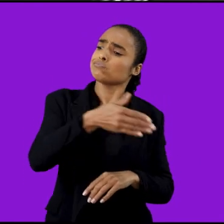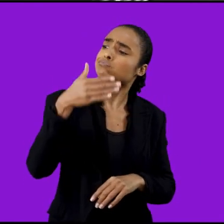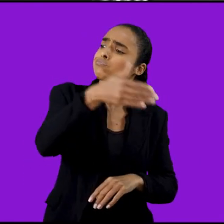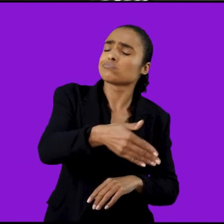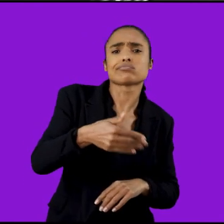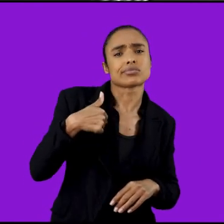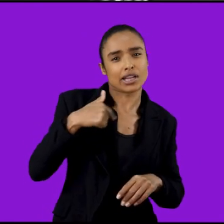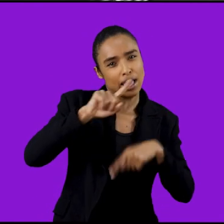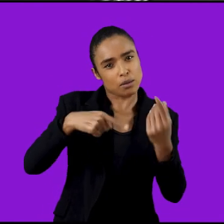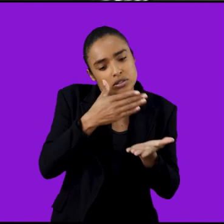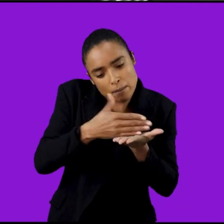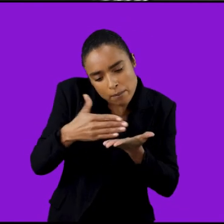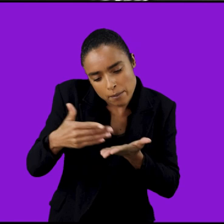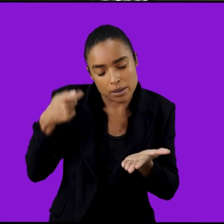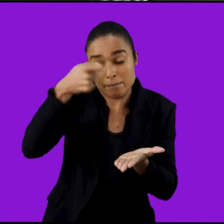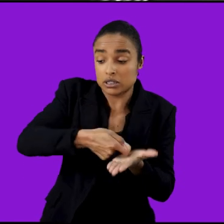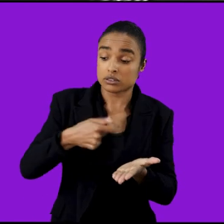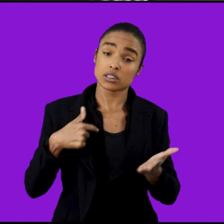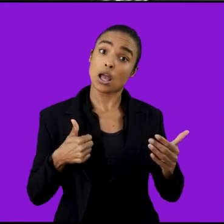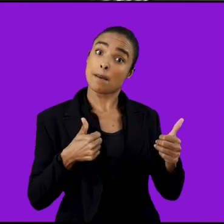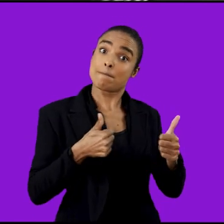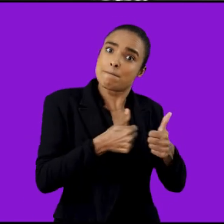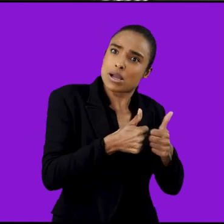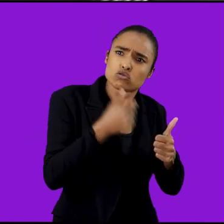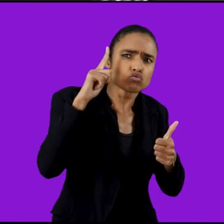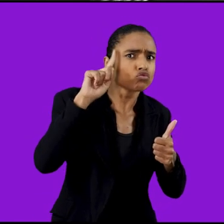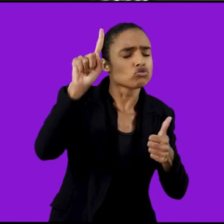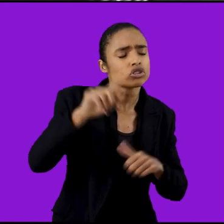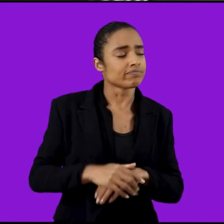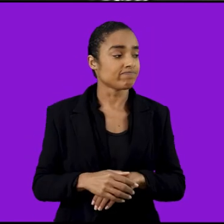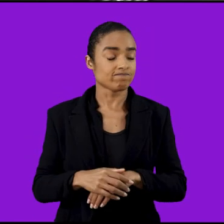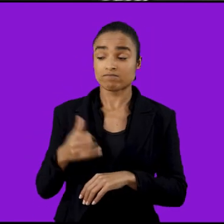Quando chegou próximo do evento, a direção do Anhembi falou assim pra gente: “Olha,